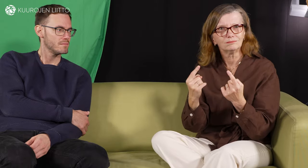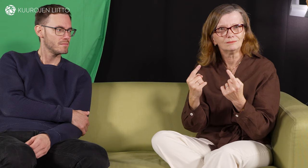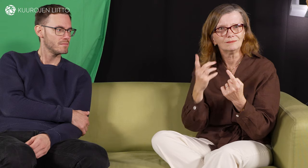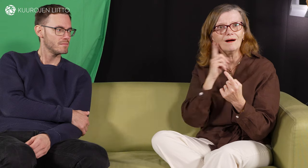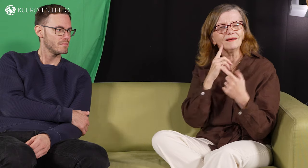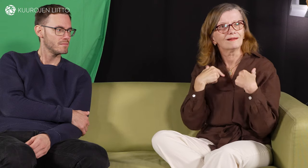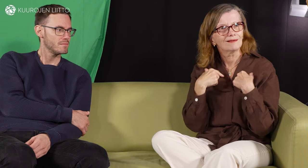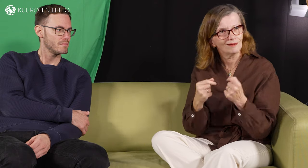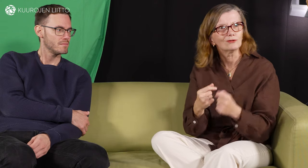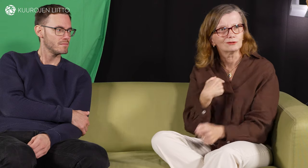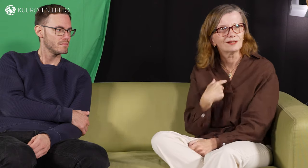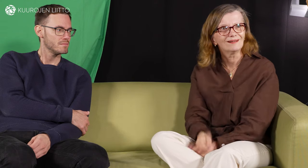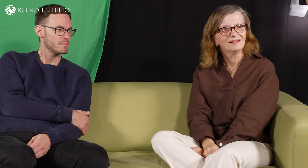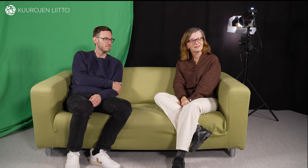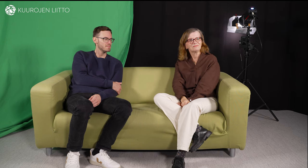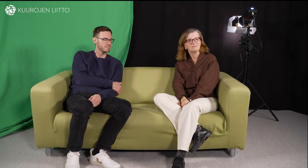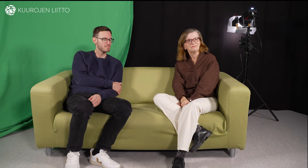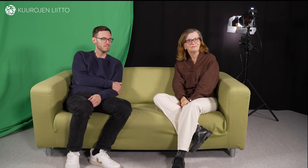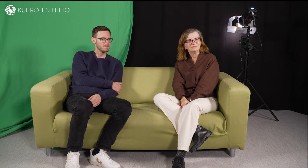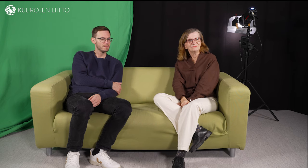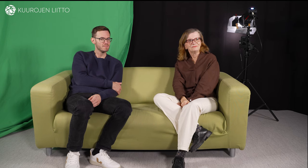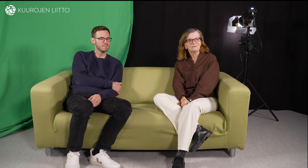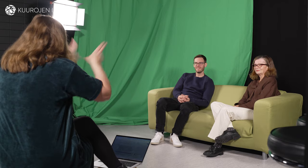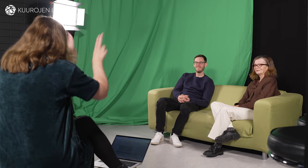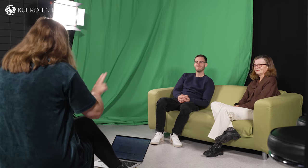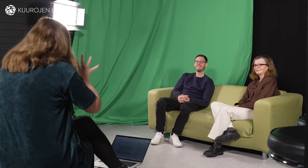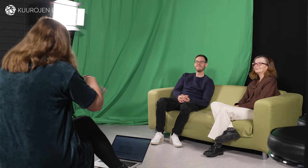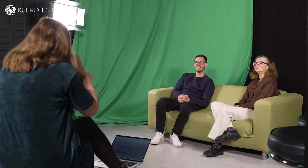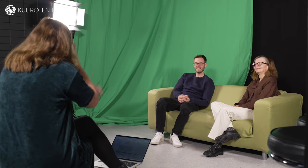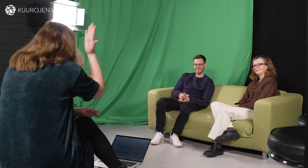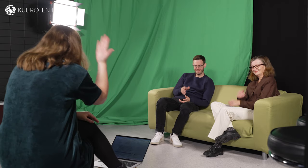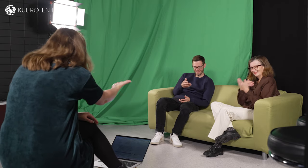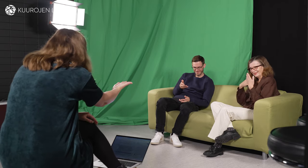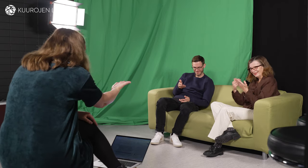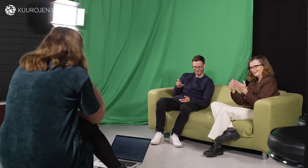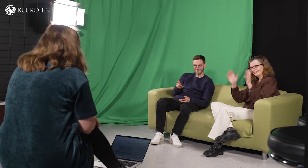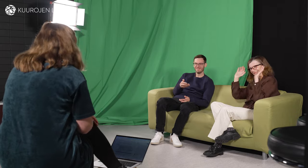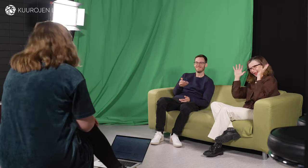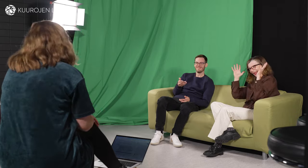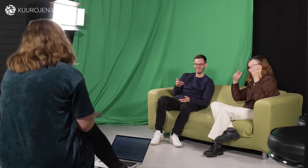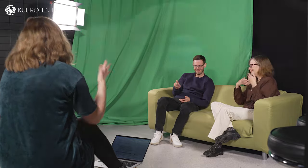Ne kiinnostavat minua aina. Onnea Viittomakieliselle kirjastolle! Kiitos!